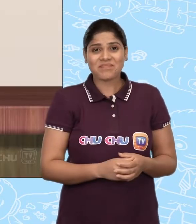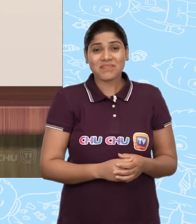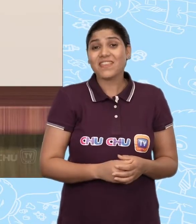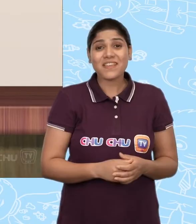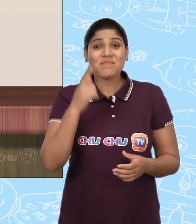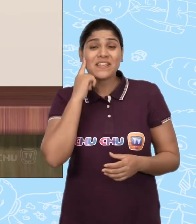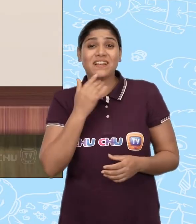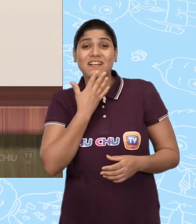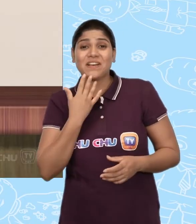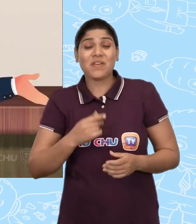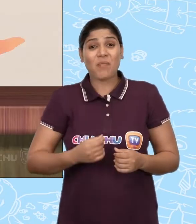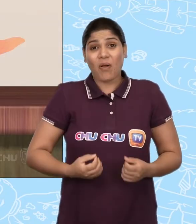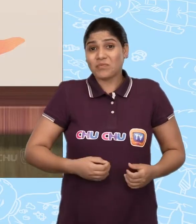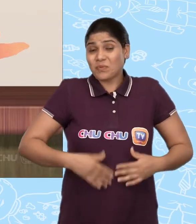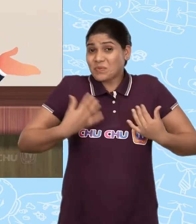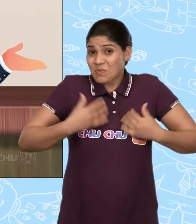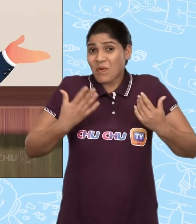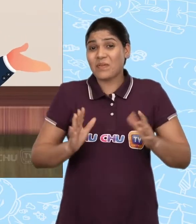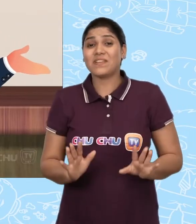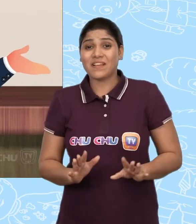पीला रंग बहुत ही खुशगवार होता है बच्चों